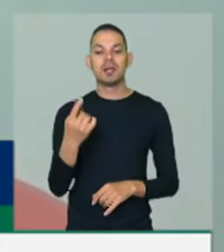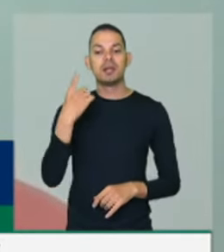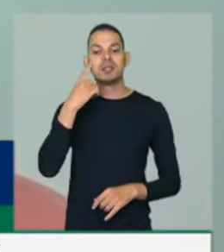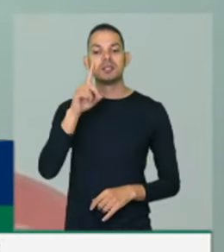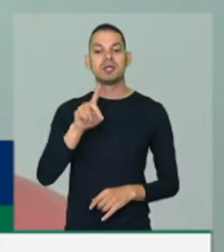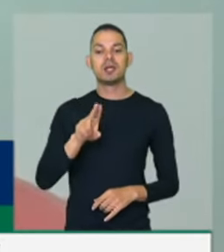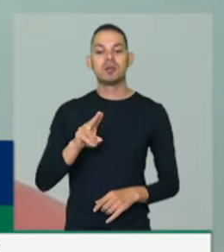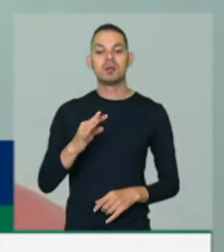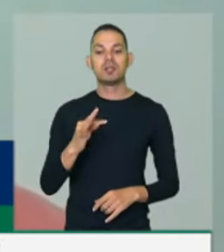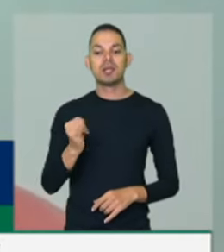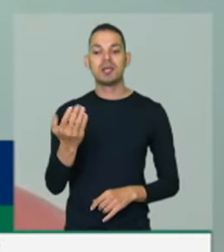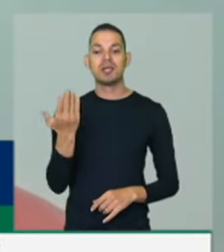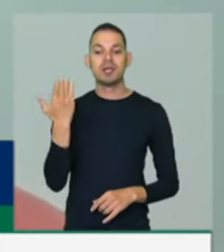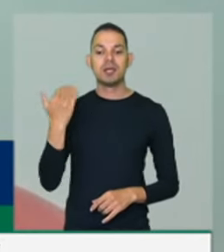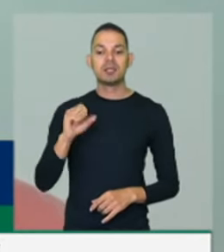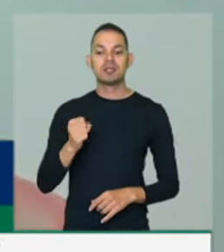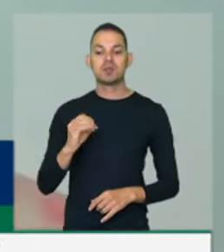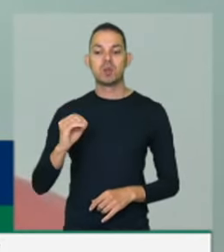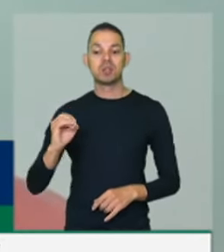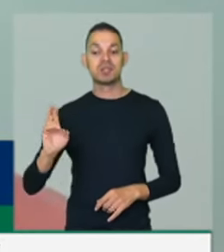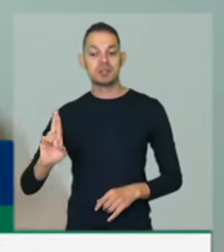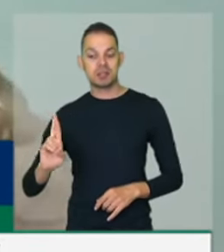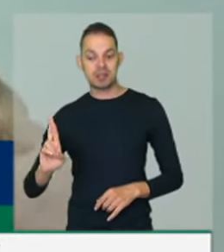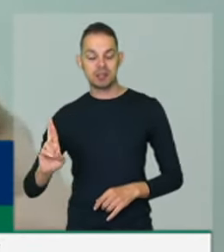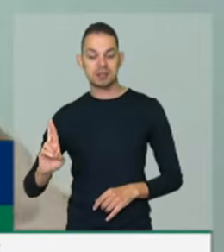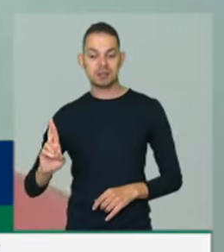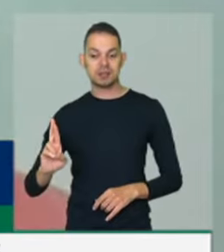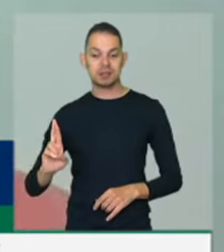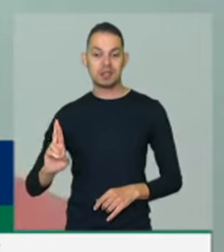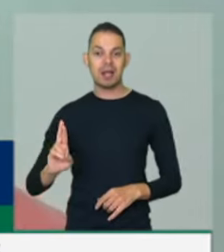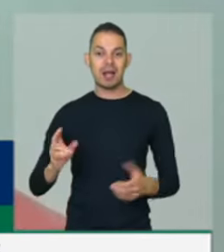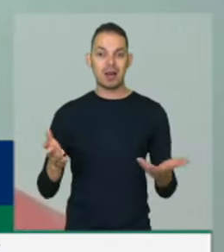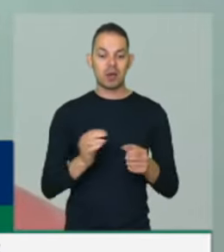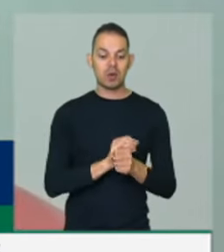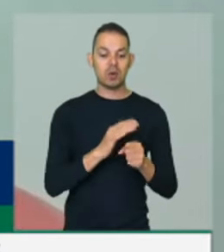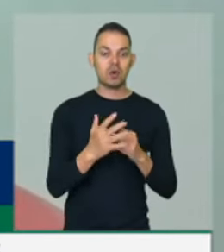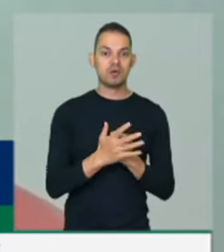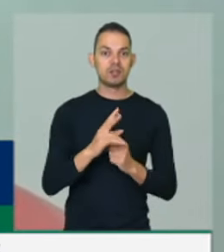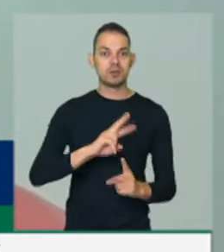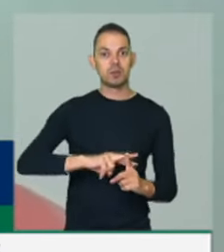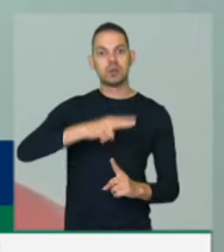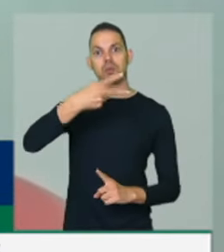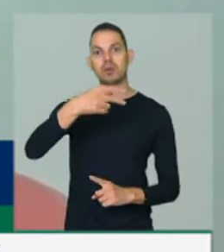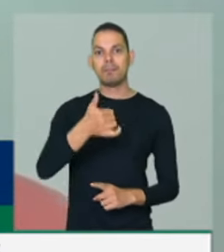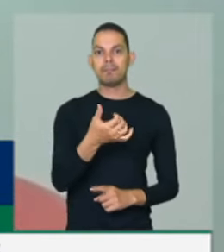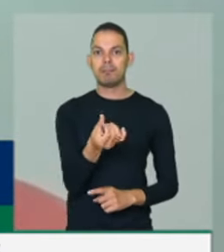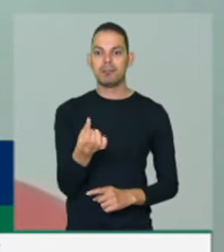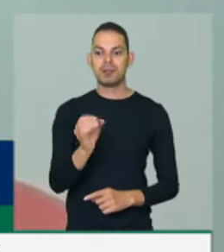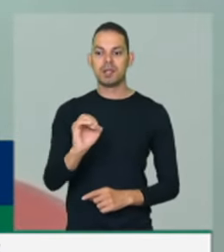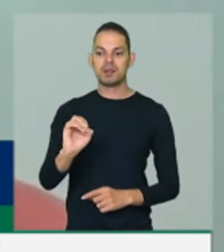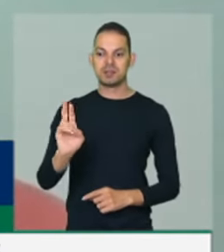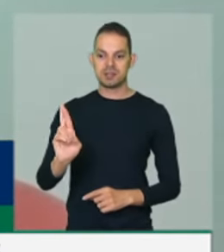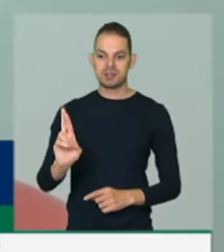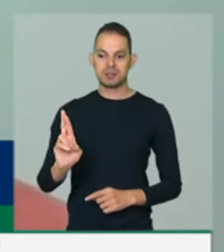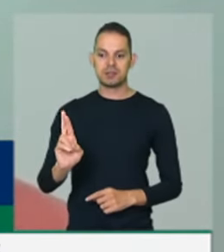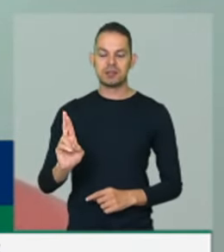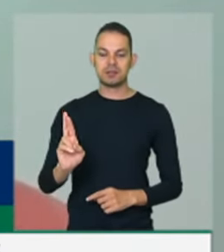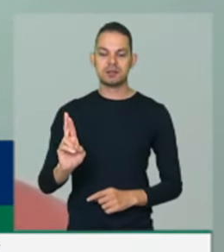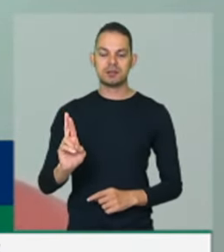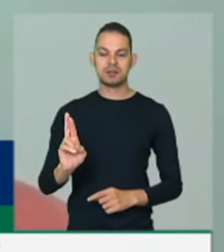REAIS, COM COVID PASSOU A 1600 REAIS. O QUE NÓS ESTAMOS PROPONDO E FAÇO UM APELO AO PRESIDENTE LUIZINHO DA